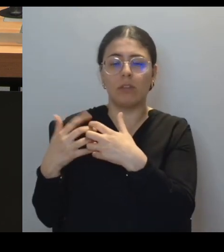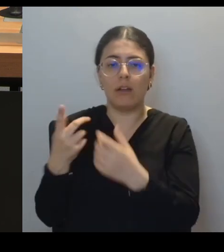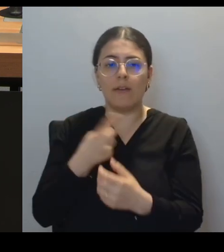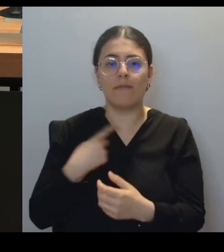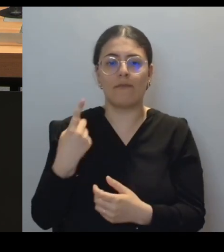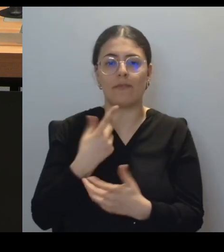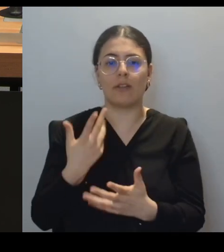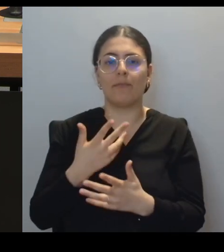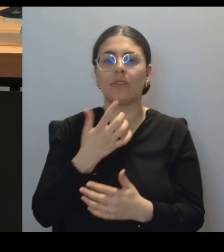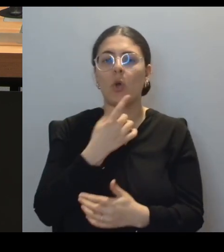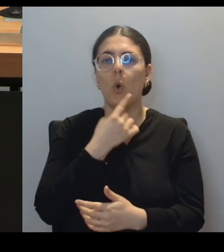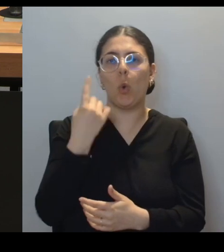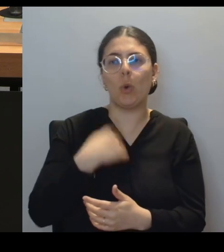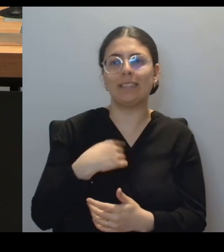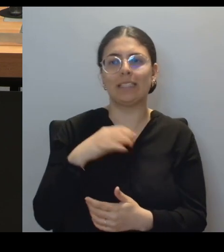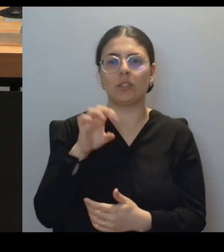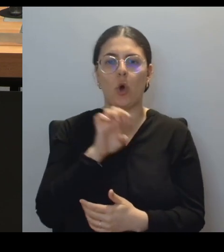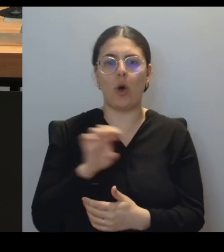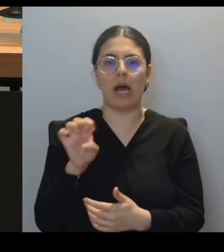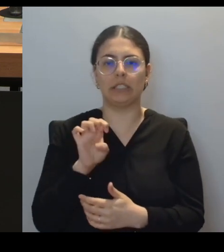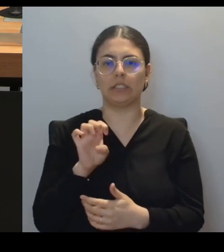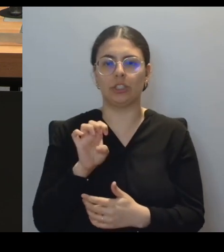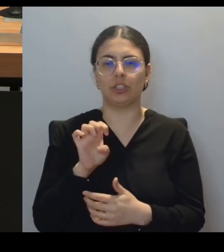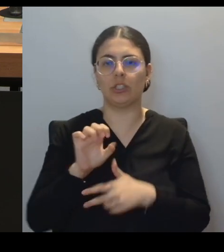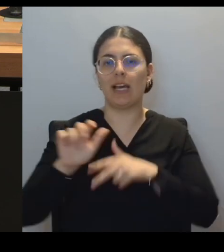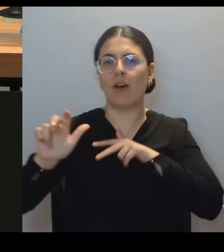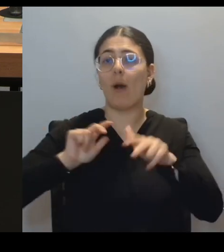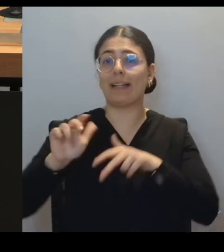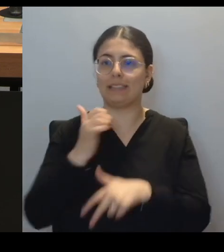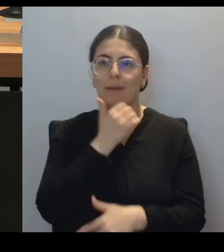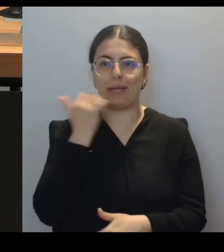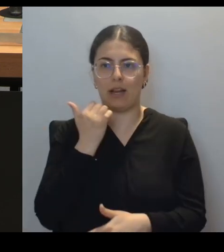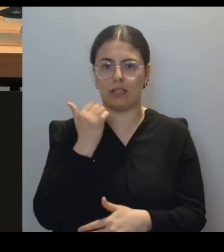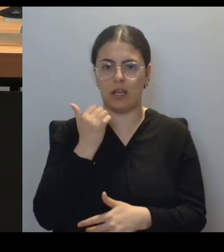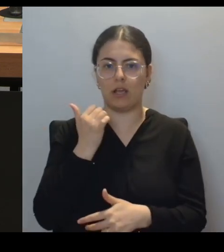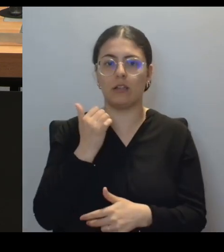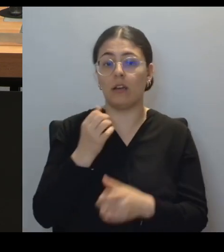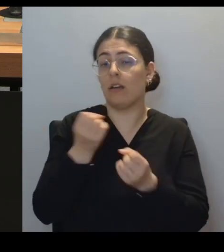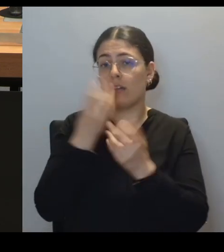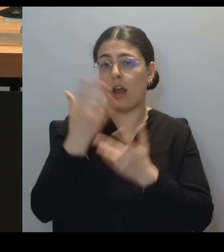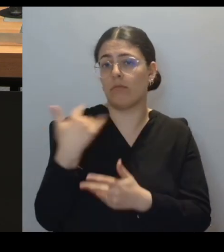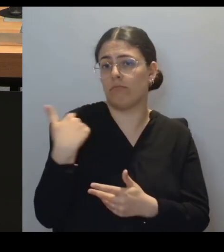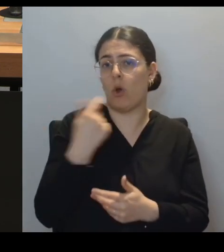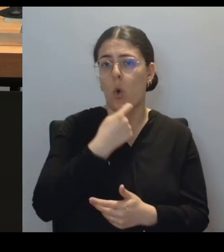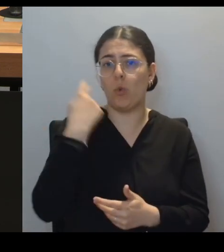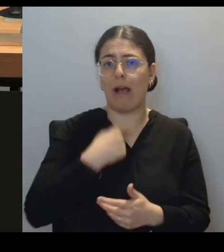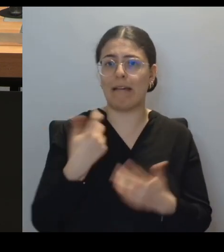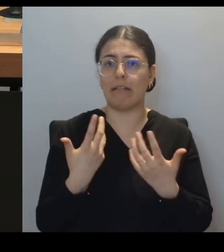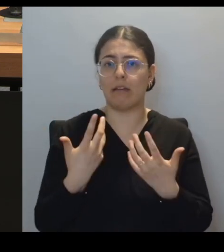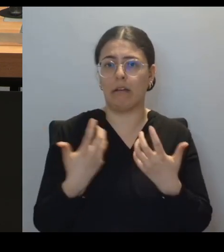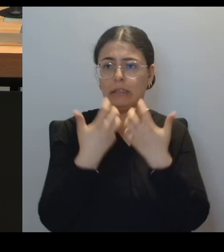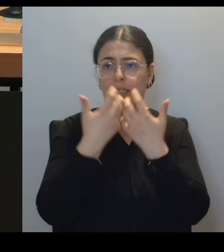Auch bedingt durch den Ukrainekrieg und Ähnliches. Wie äußert sich das in verschiedenen Bereichen Geldwäsche, Prostitution, Drogen